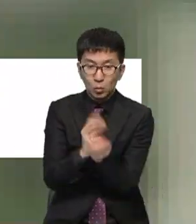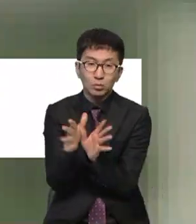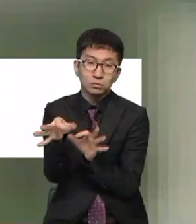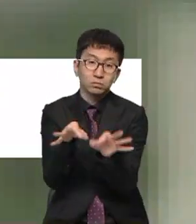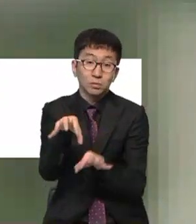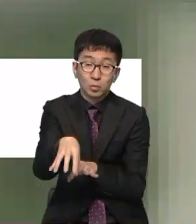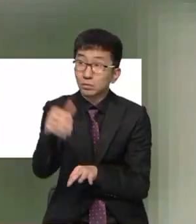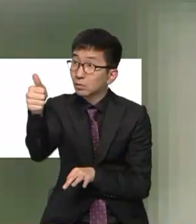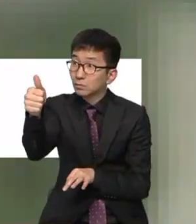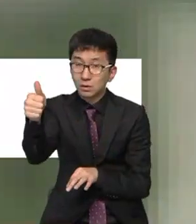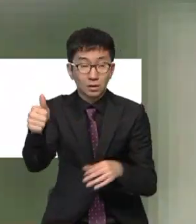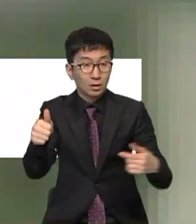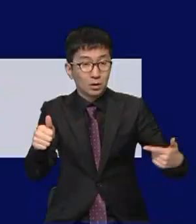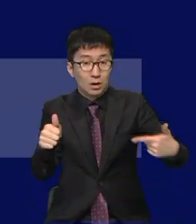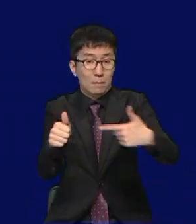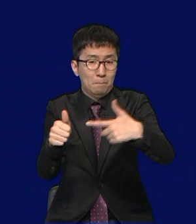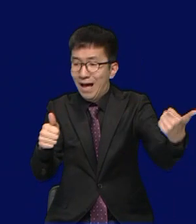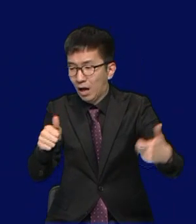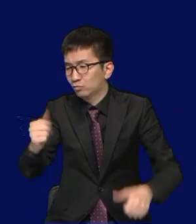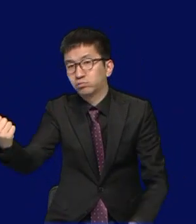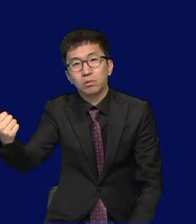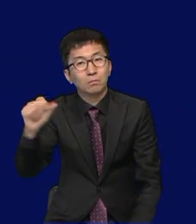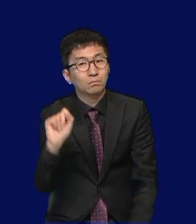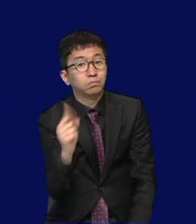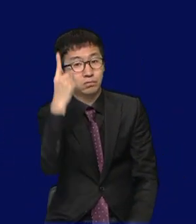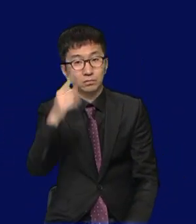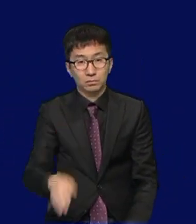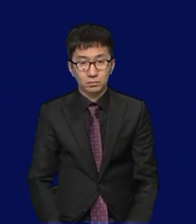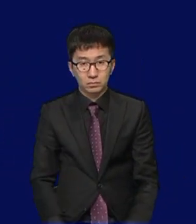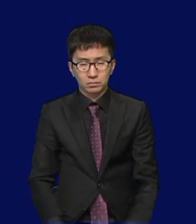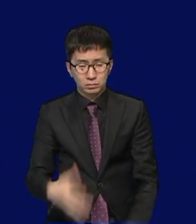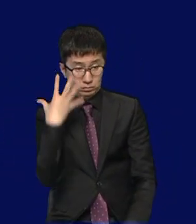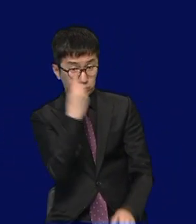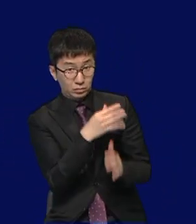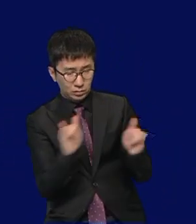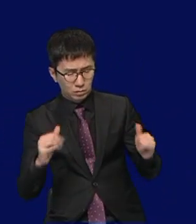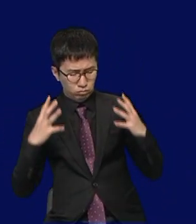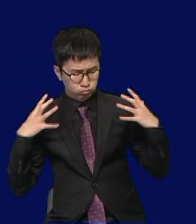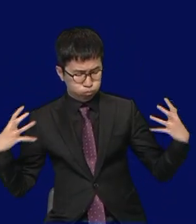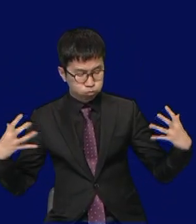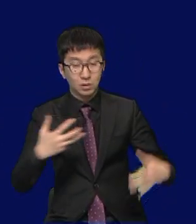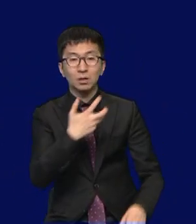시작됐습니다. 목격자는 범인이 80kg에 머리를 짧게 깎은